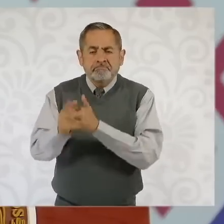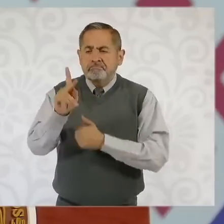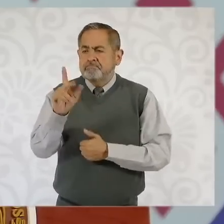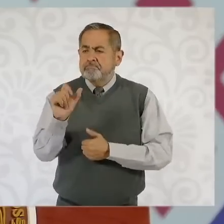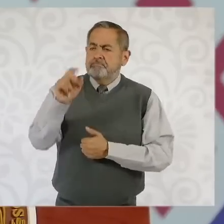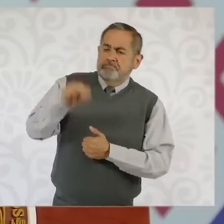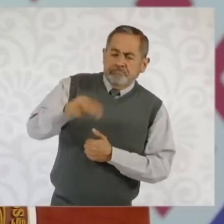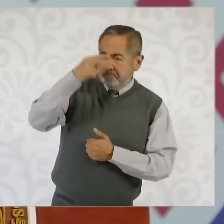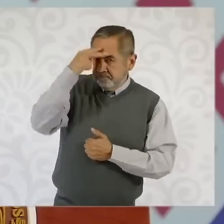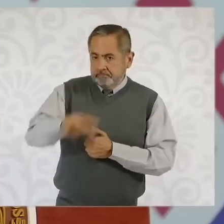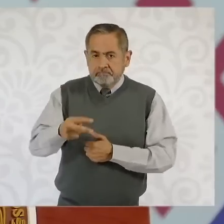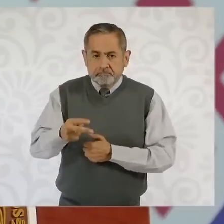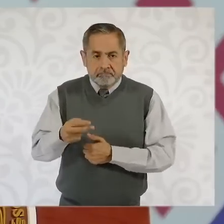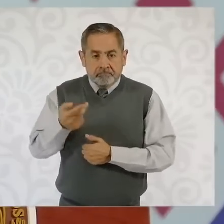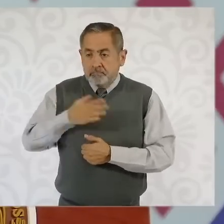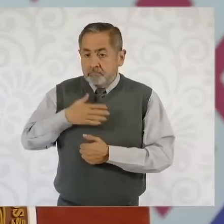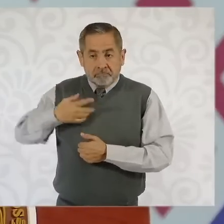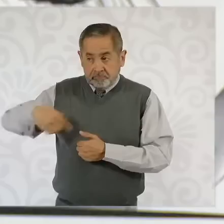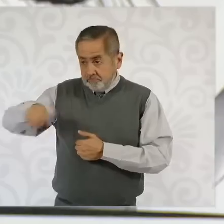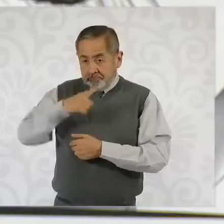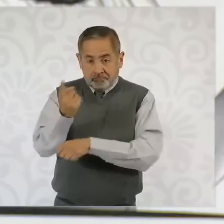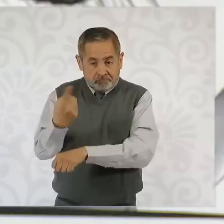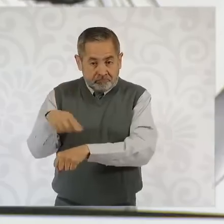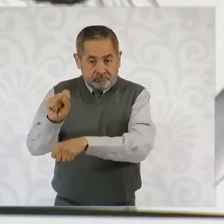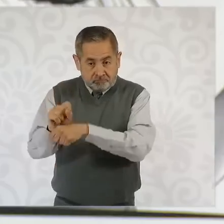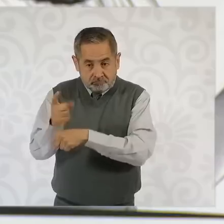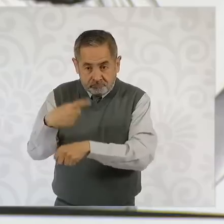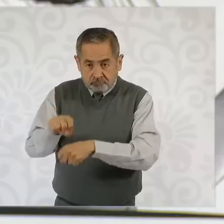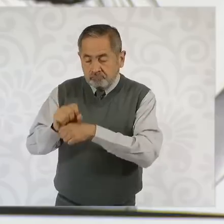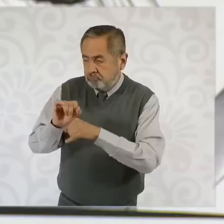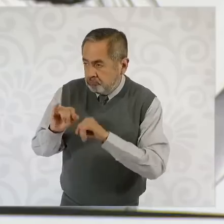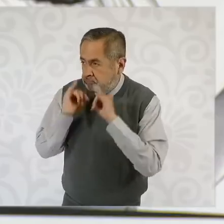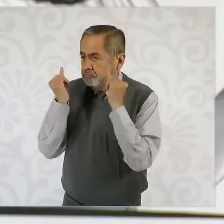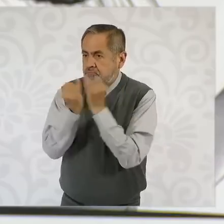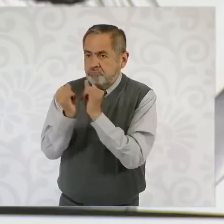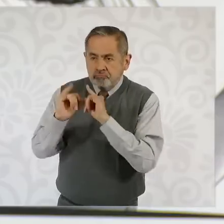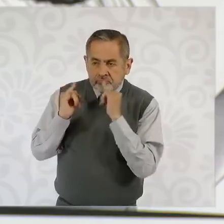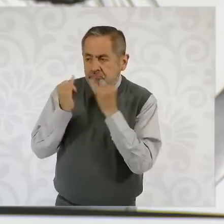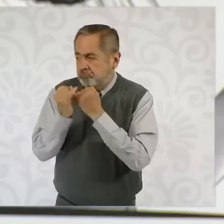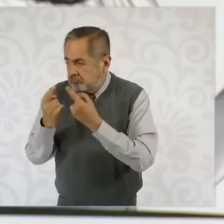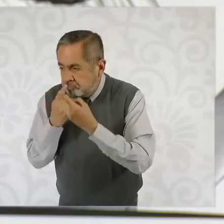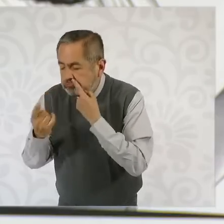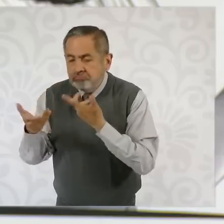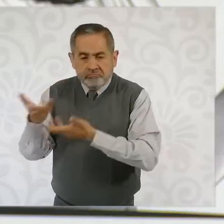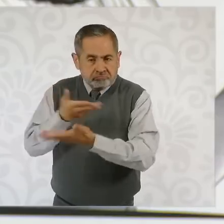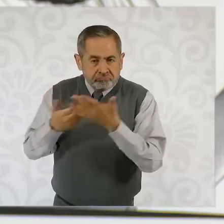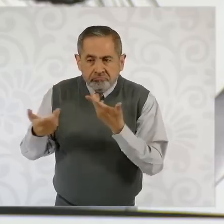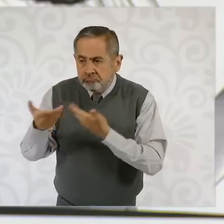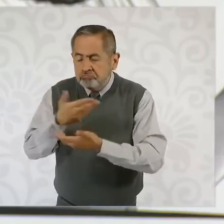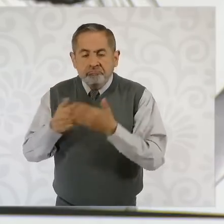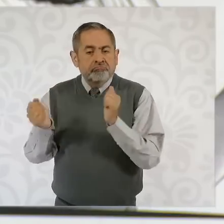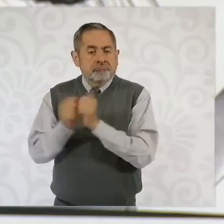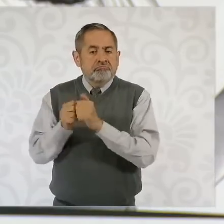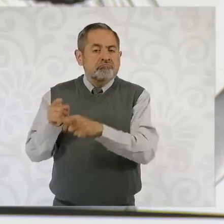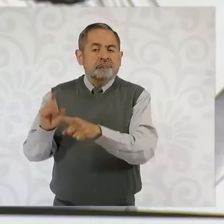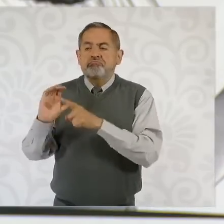semana nos reunimos para ver los avances y cada mes nos reunimos con el comité de empresarios